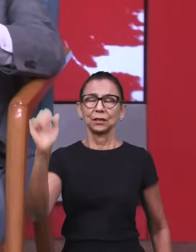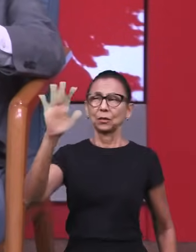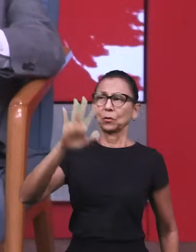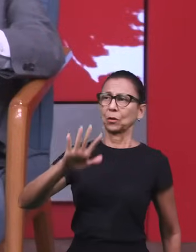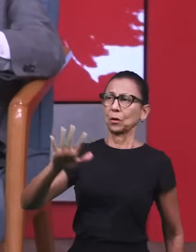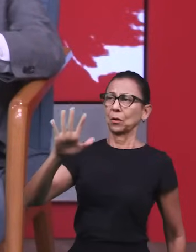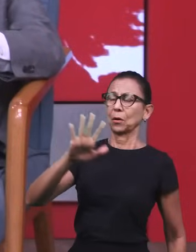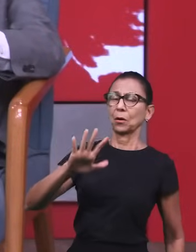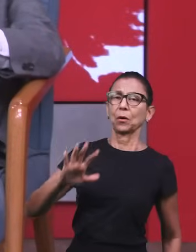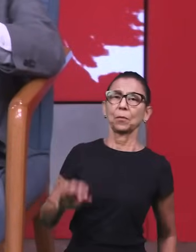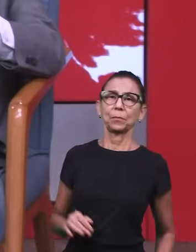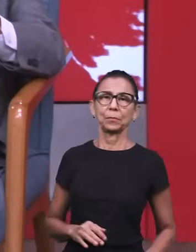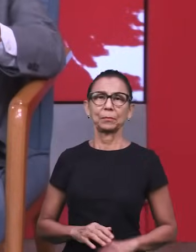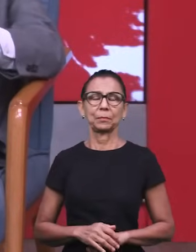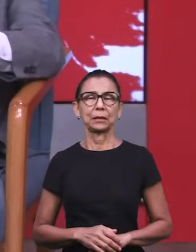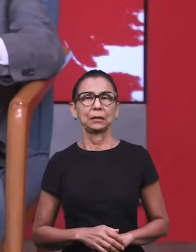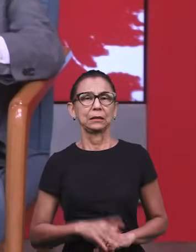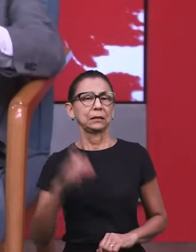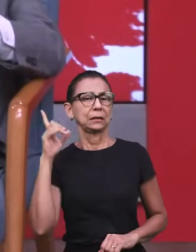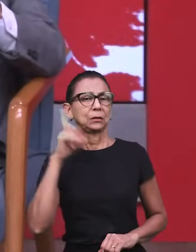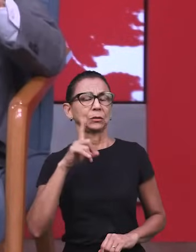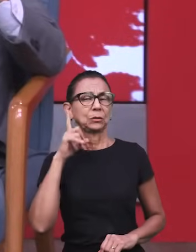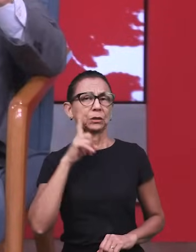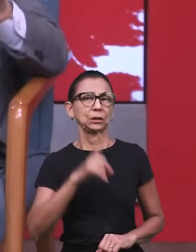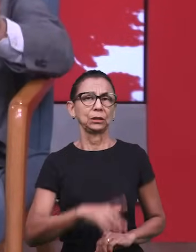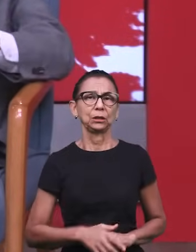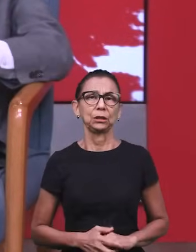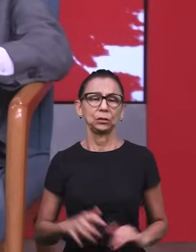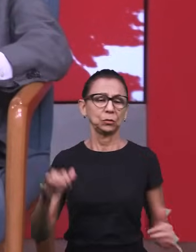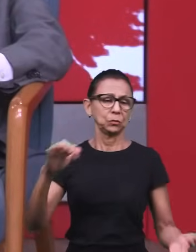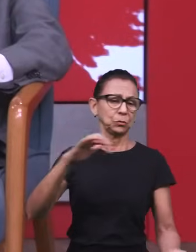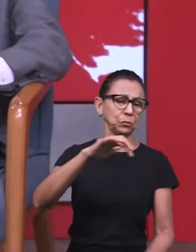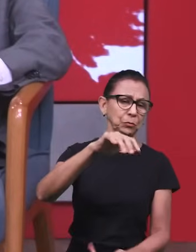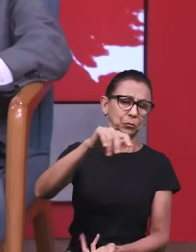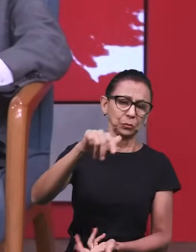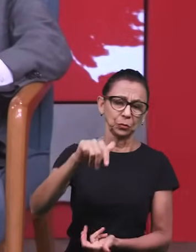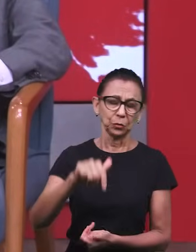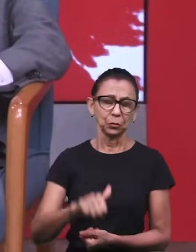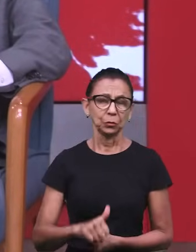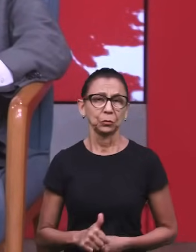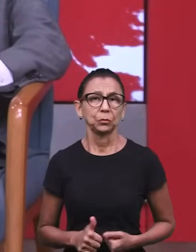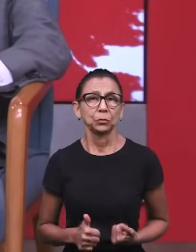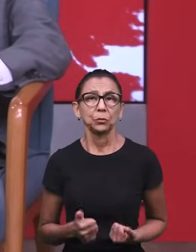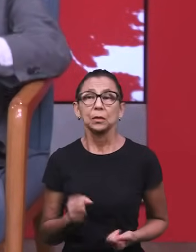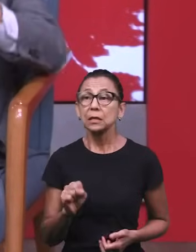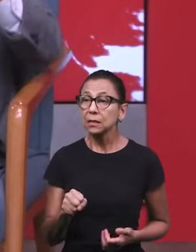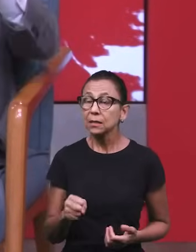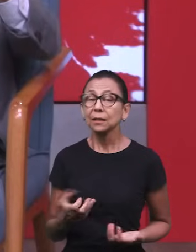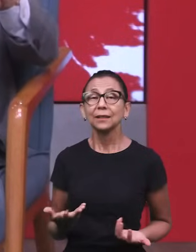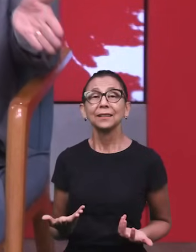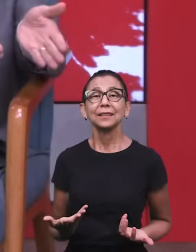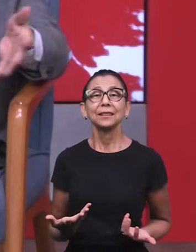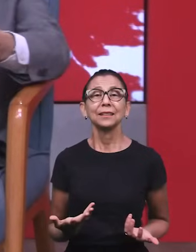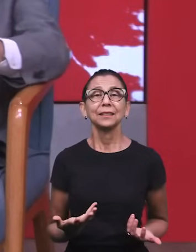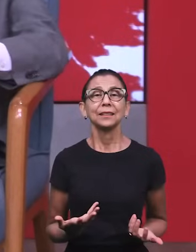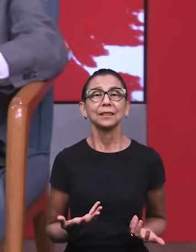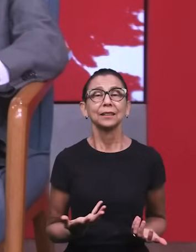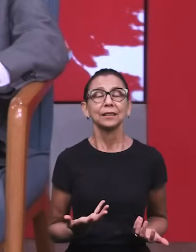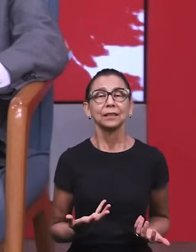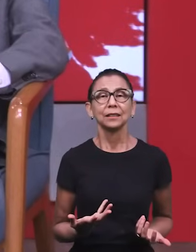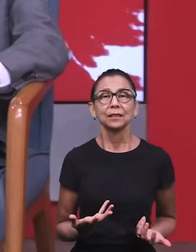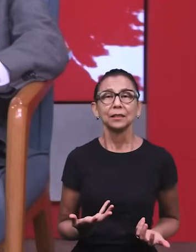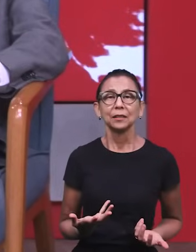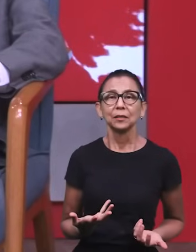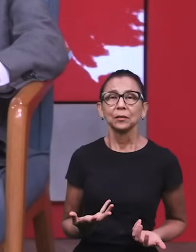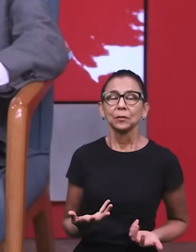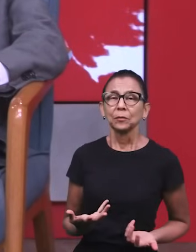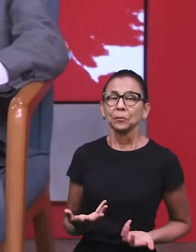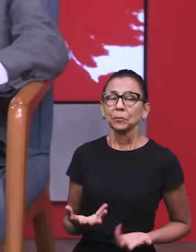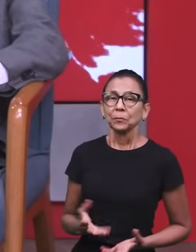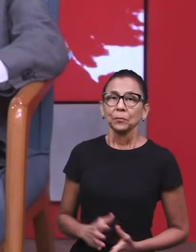Europa Estados Unidos da América no mundo inteiro sim existe isso mas isso também tá na palavra uma